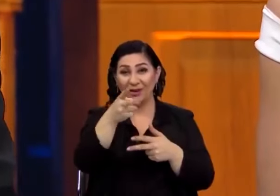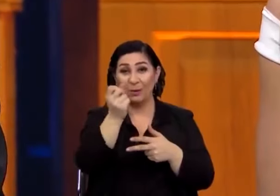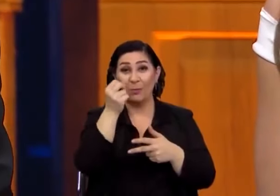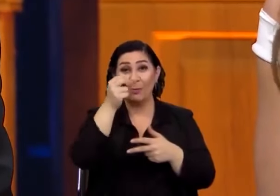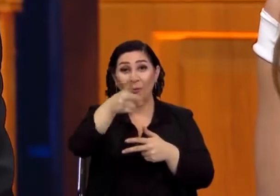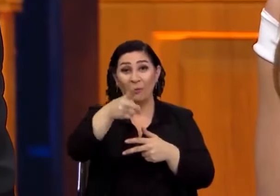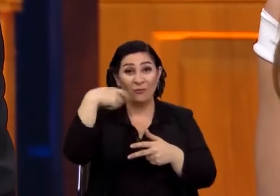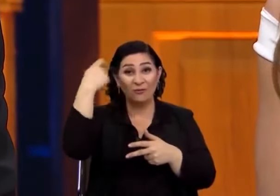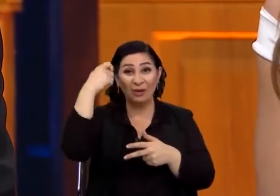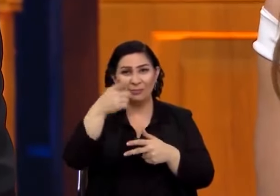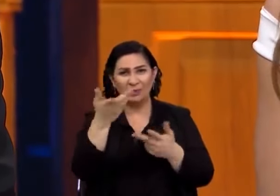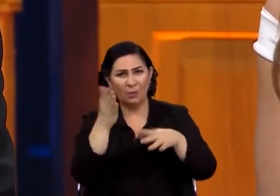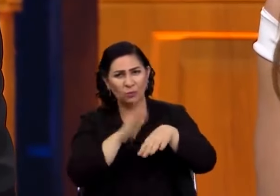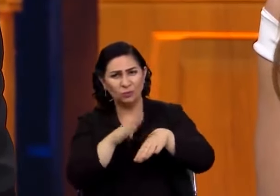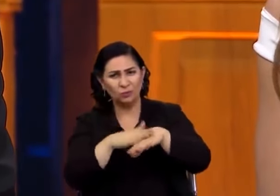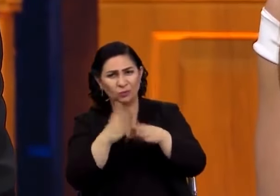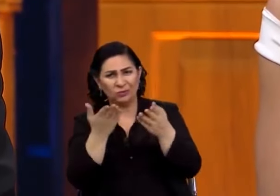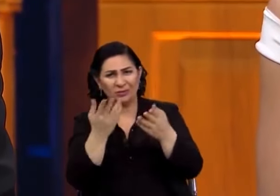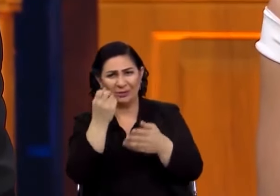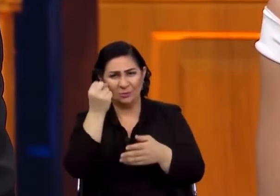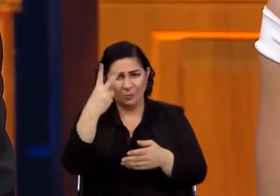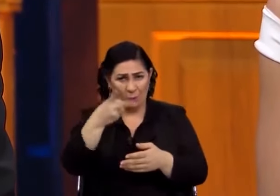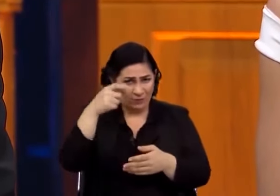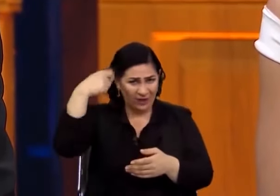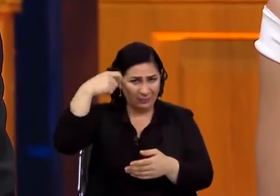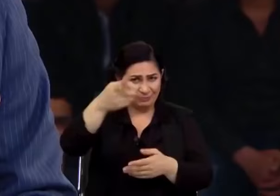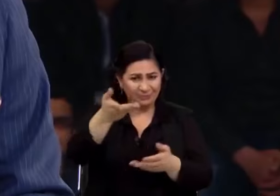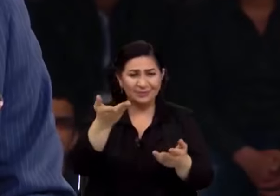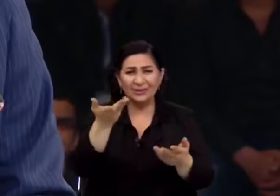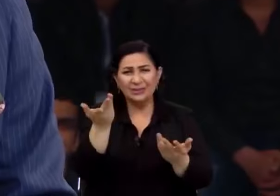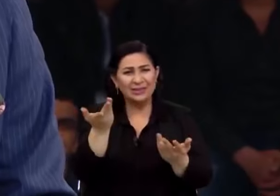film ne oluyorsun iki film birdin Sen Evet Niye Metin Yıldız'ın iki filmi var